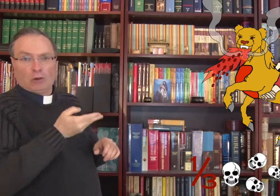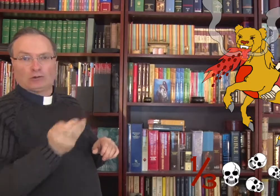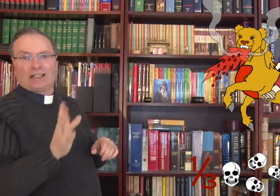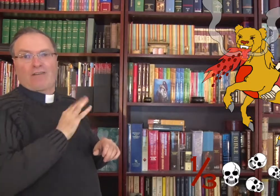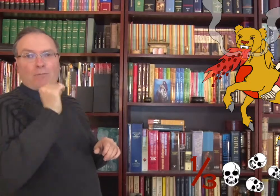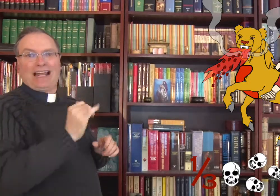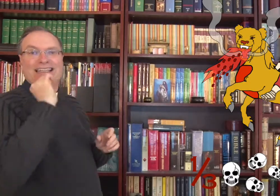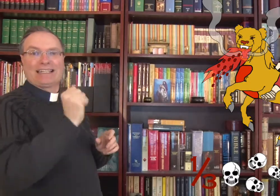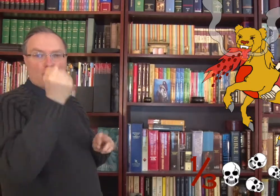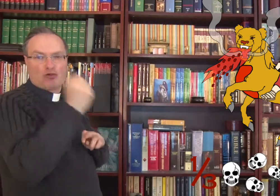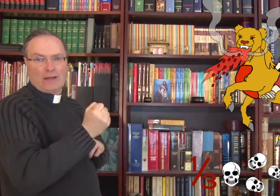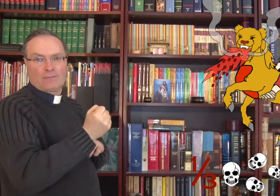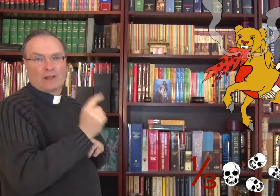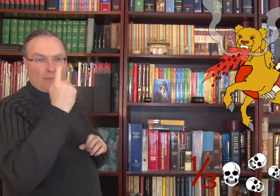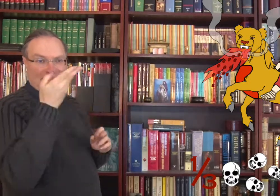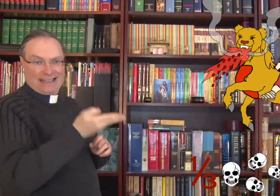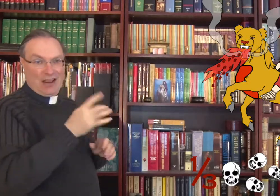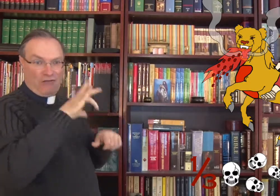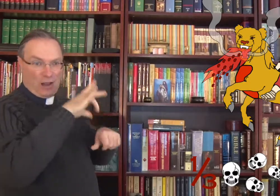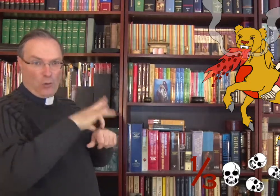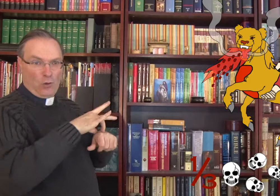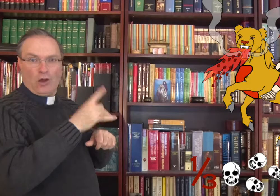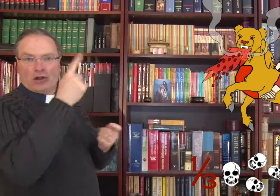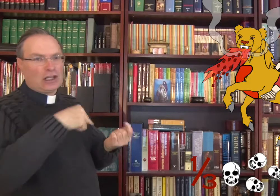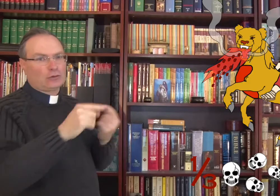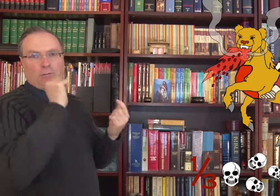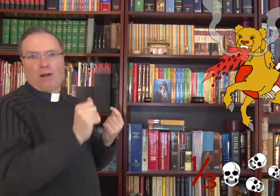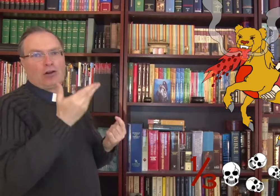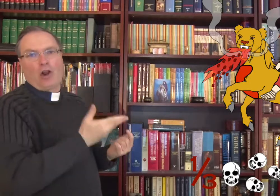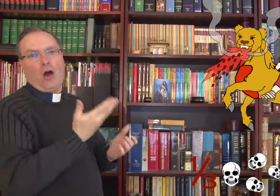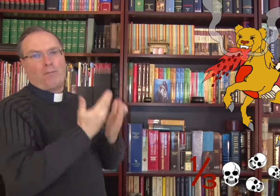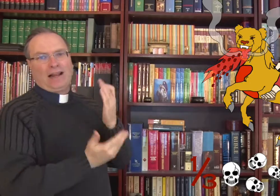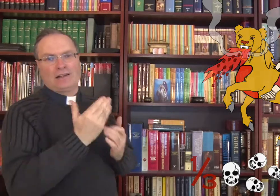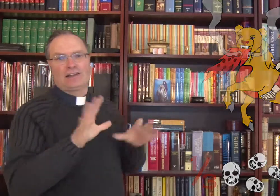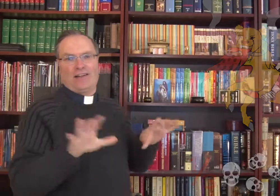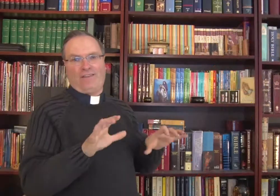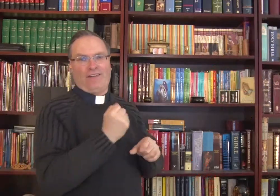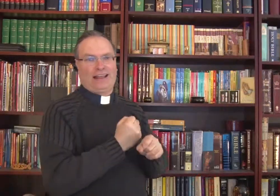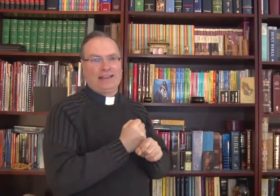ceux qui n'avaient pas été tués par ces fléaux, ne se détournèrent pas de ce que leurs mains avaient fait: